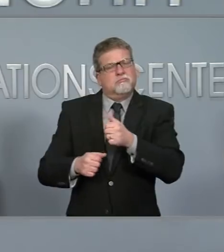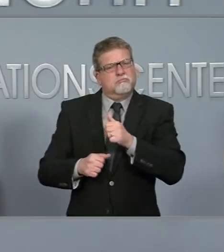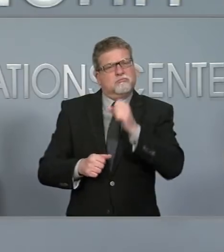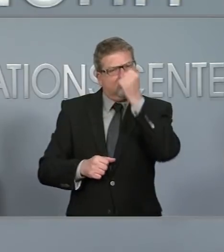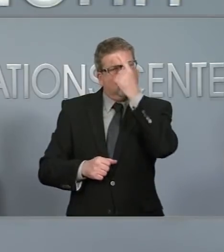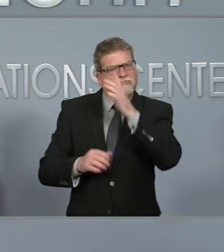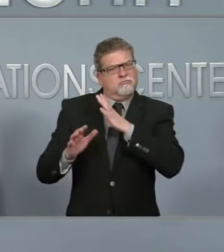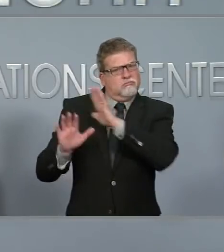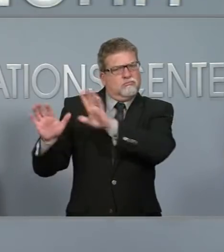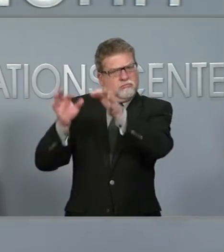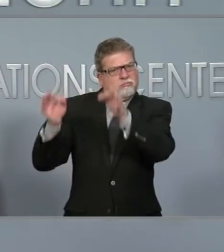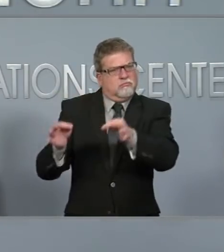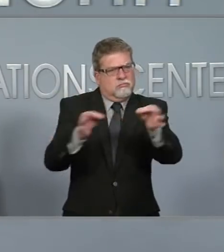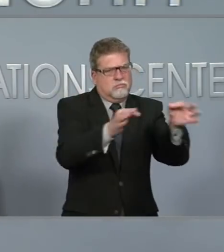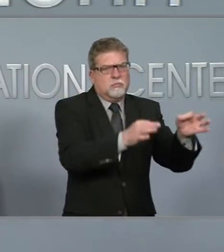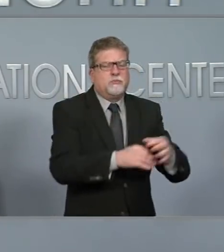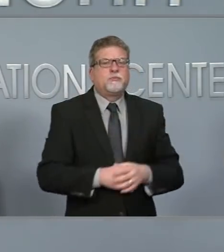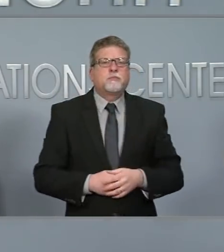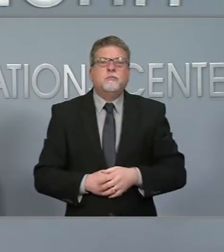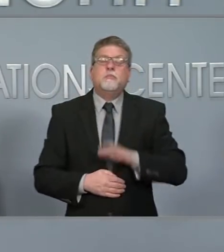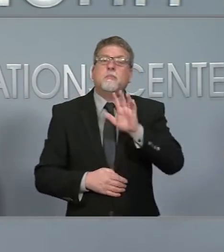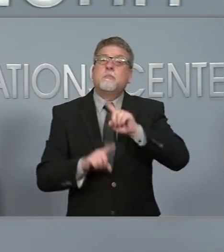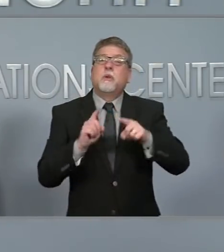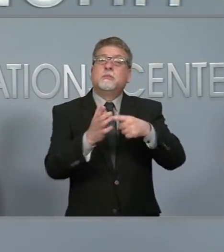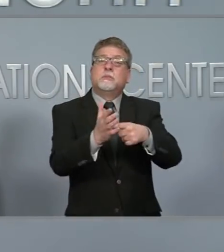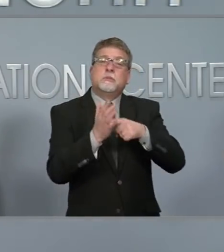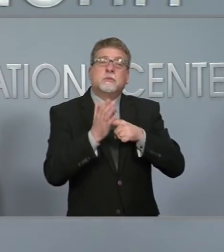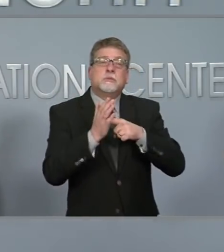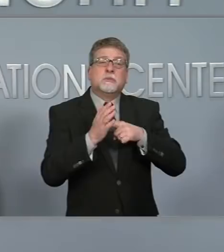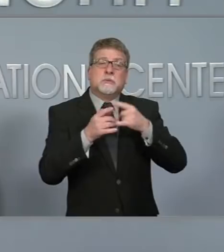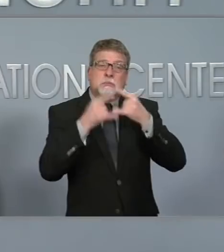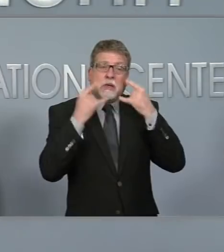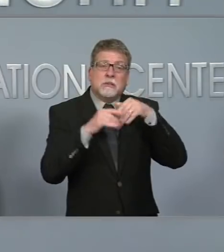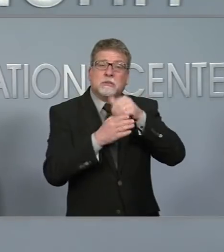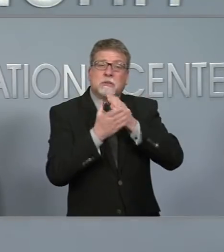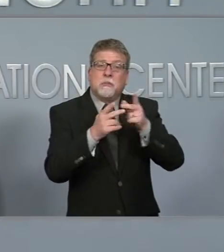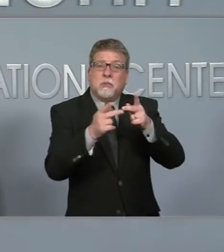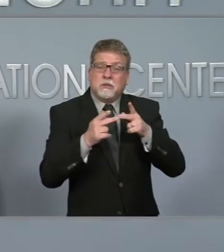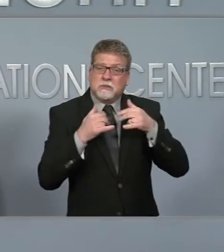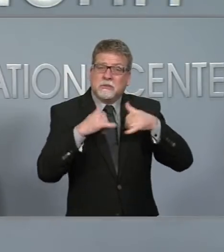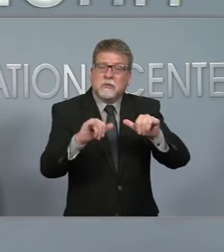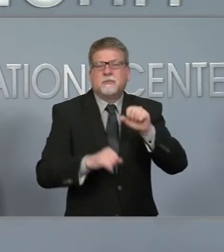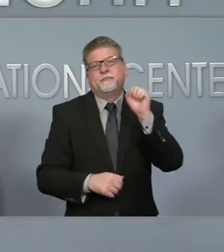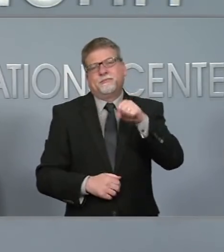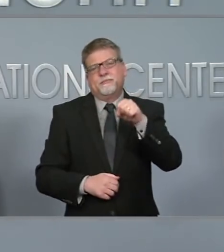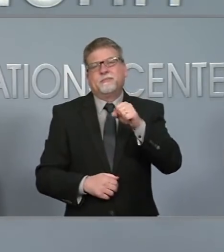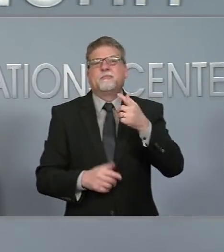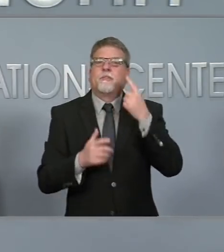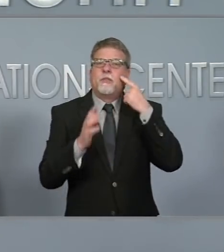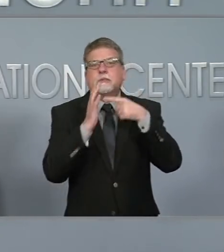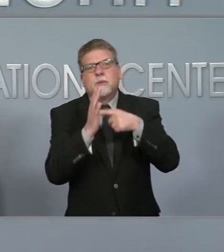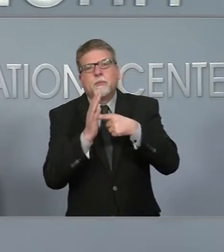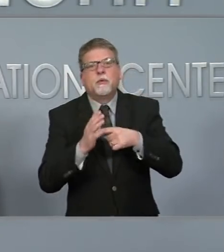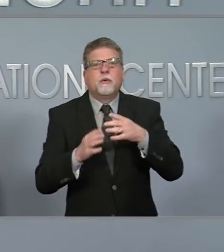y clientes. Toda vida todavía en lugares como atención médica, cuidado prolongado y